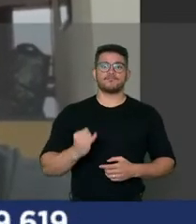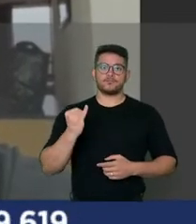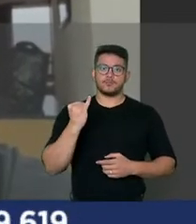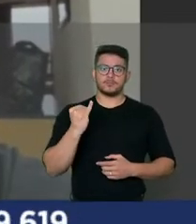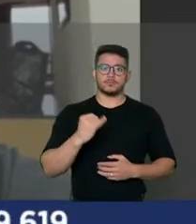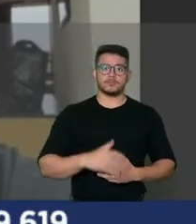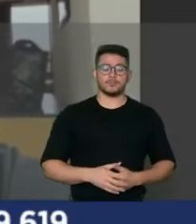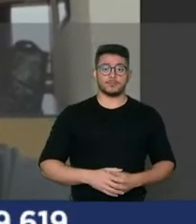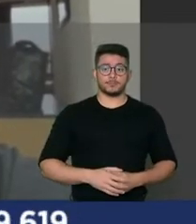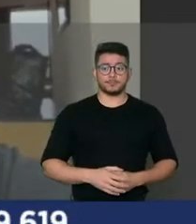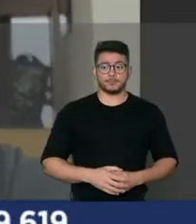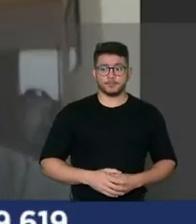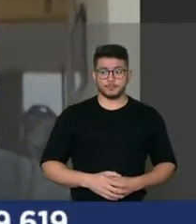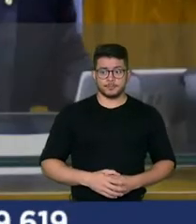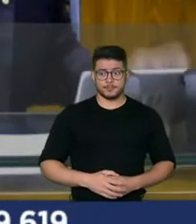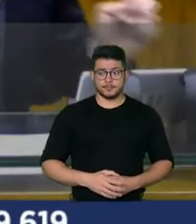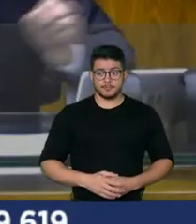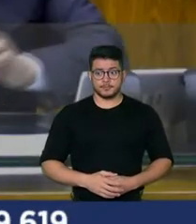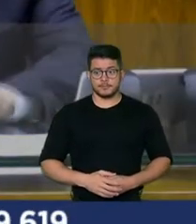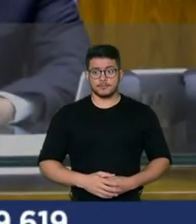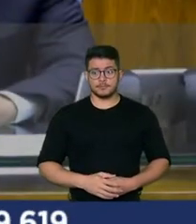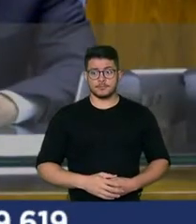REGISTRANDO ESSE DIA HISTÓRICO DO... DO PARLAMENTO BRASILEIRO. PDT VOTA SIM, PRESIDENTE. [SOA A